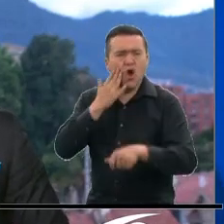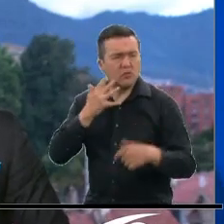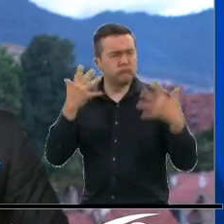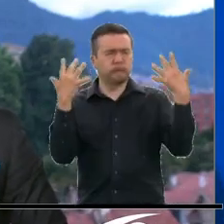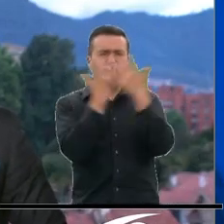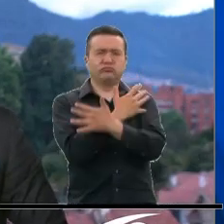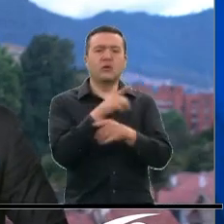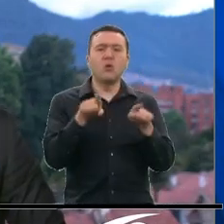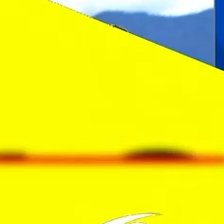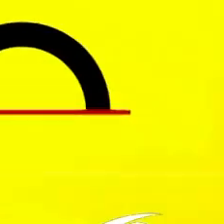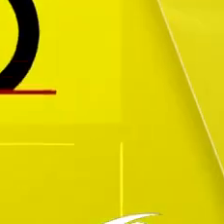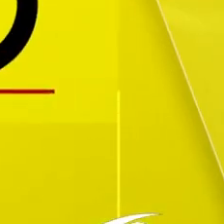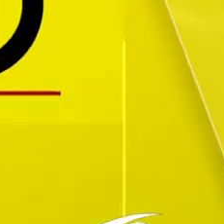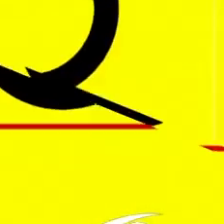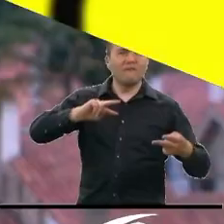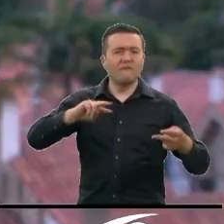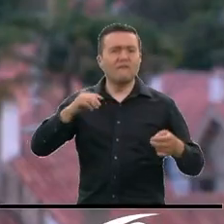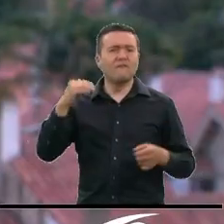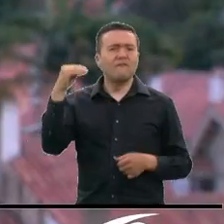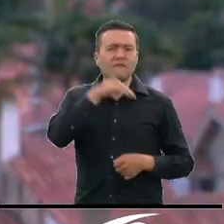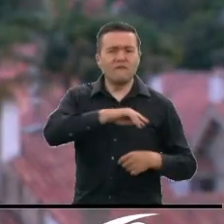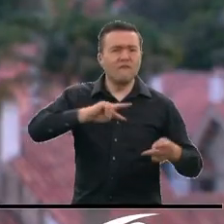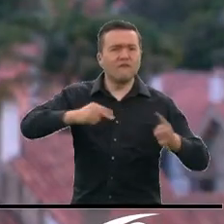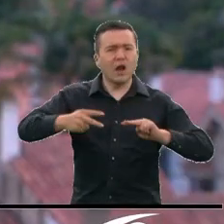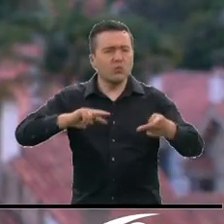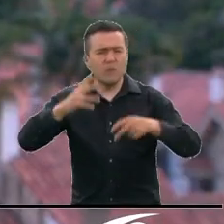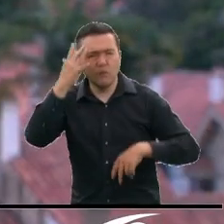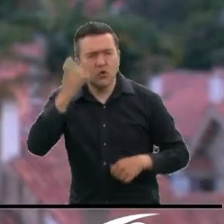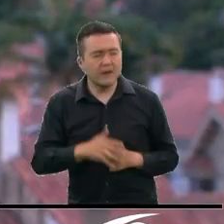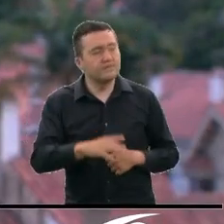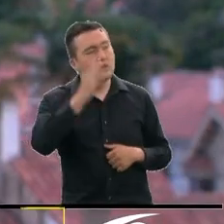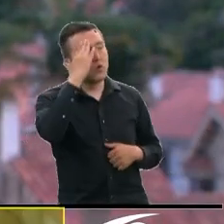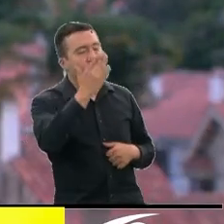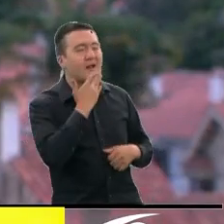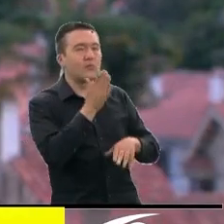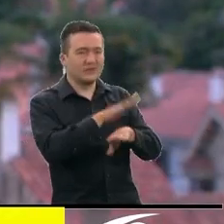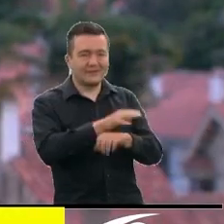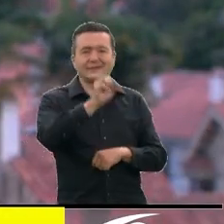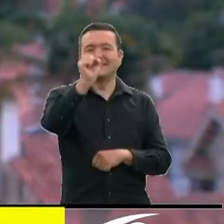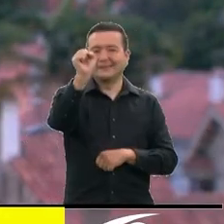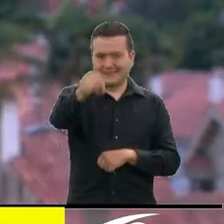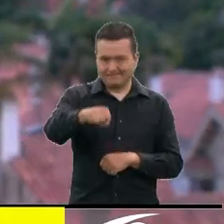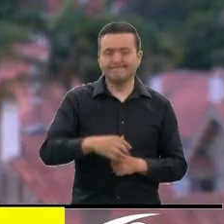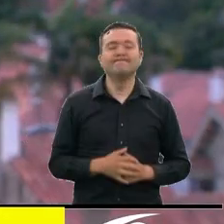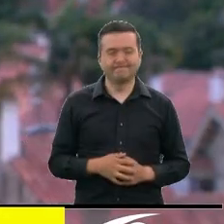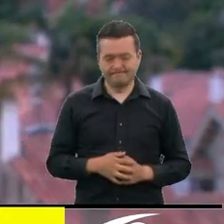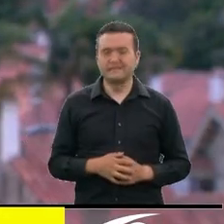jornada, sacó una resolución qué tienes contento los jóvenes. Pablo Arango.